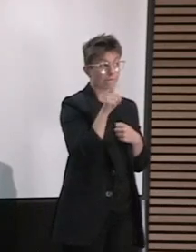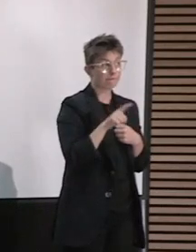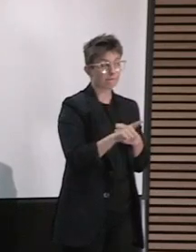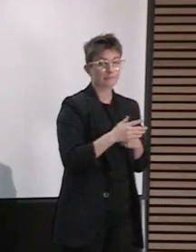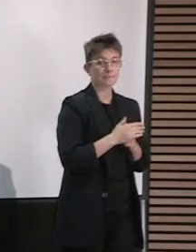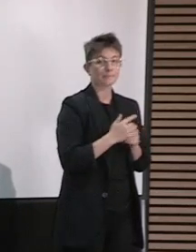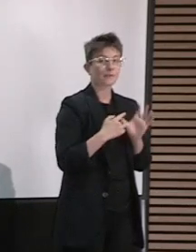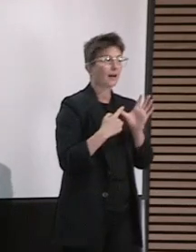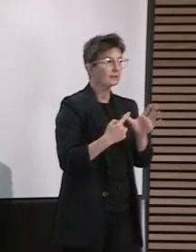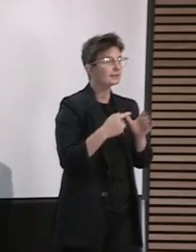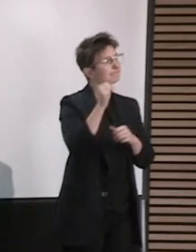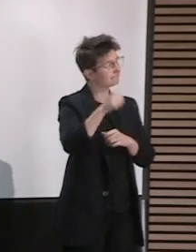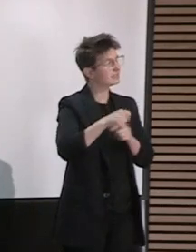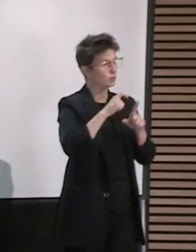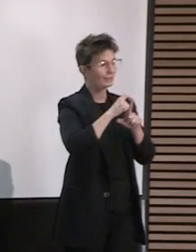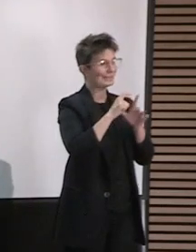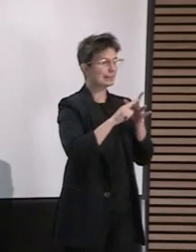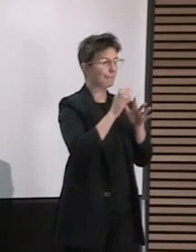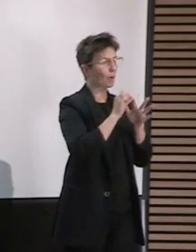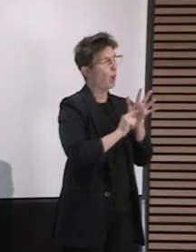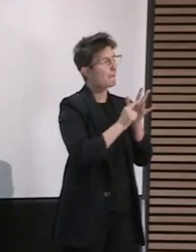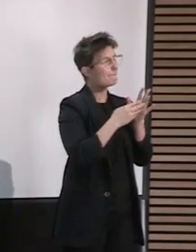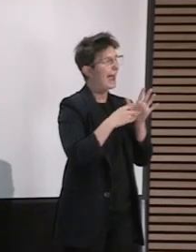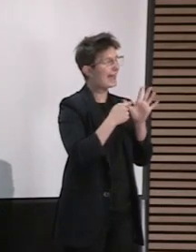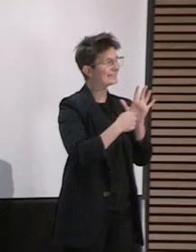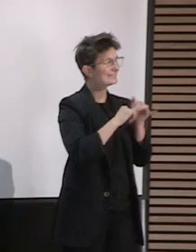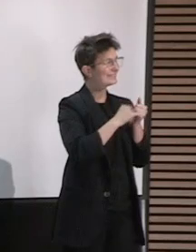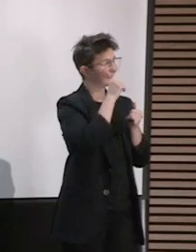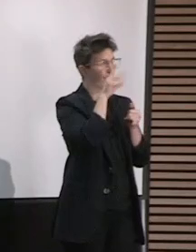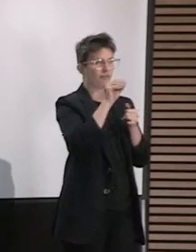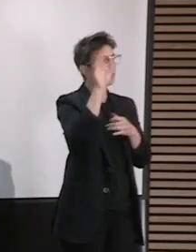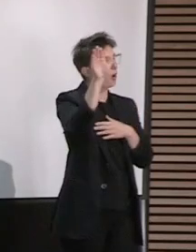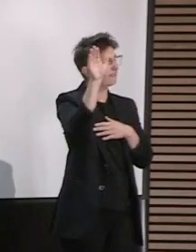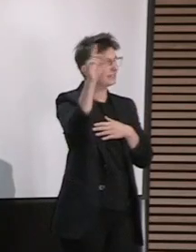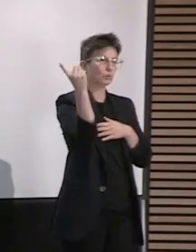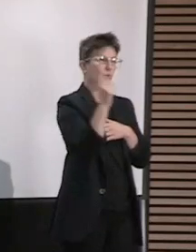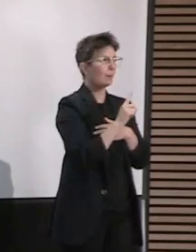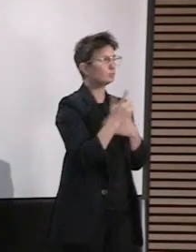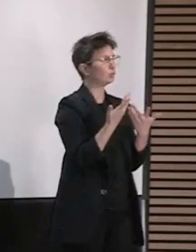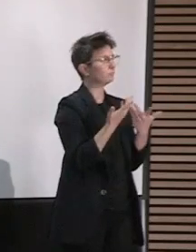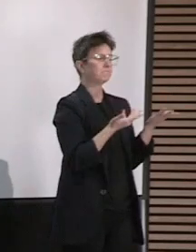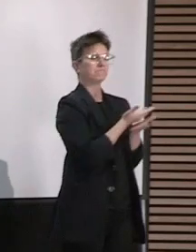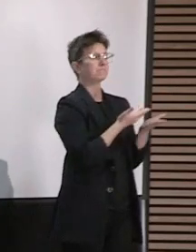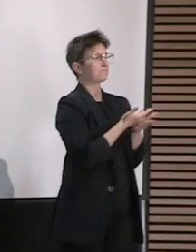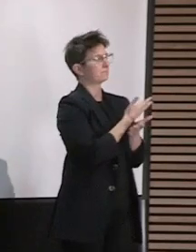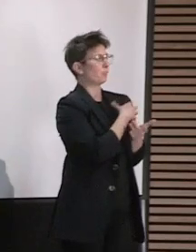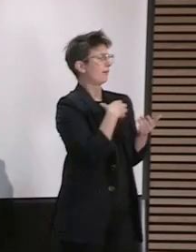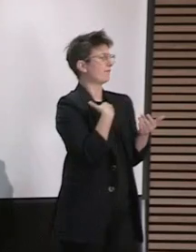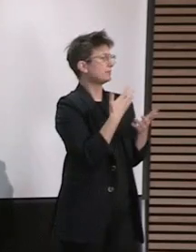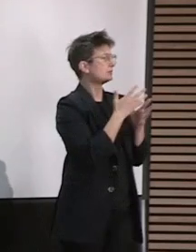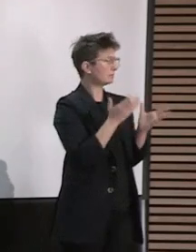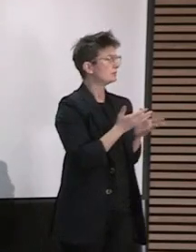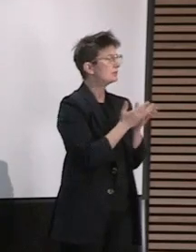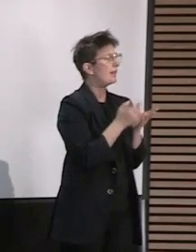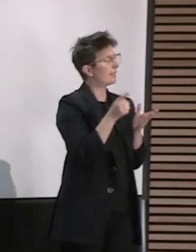Ko au. Koinei te mea i